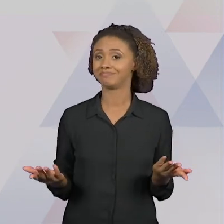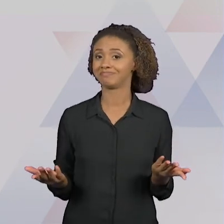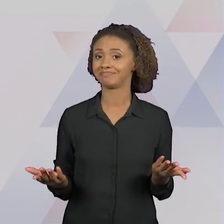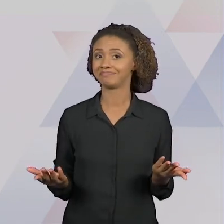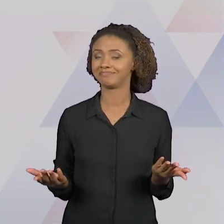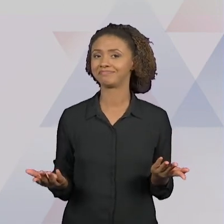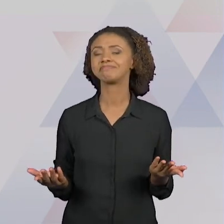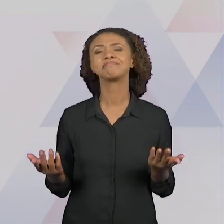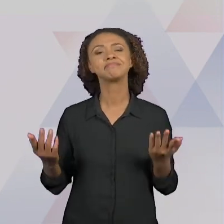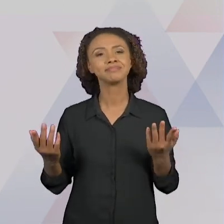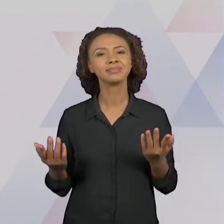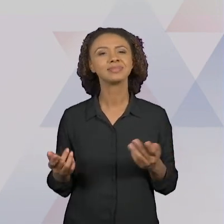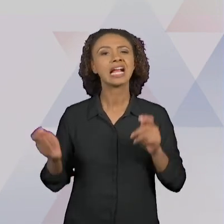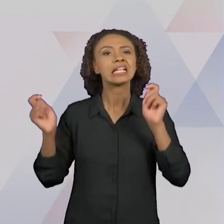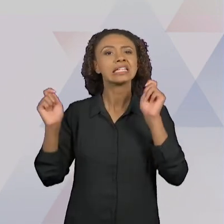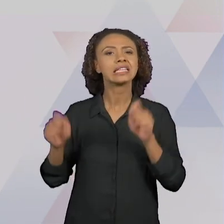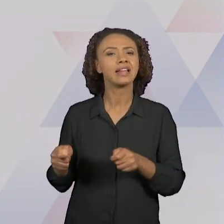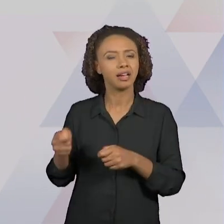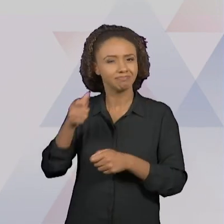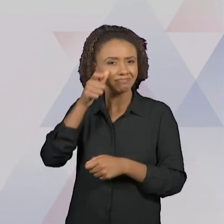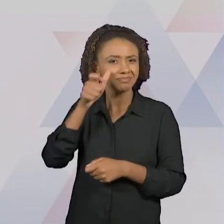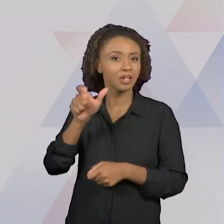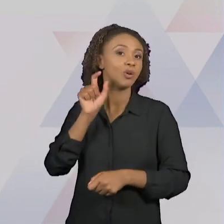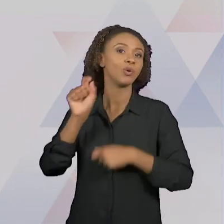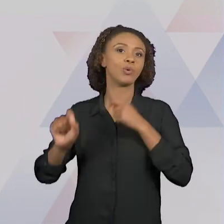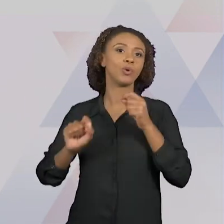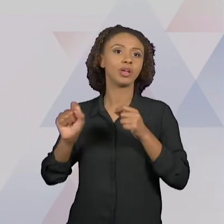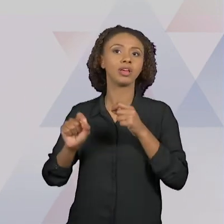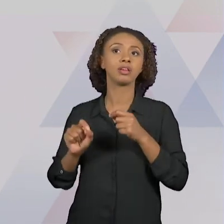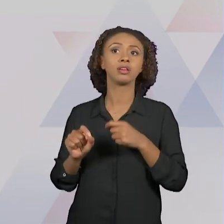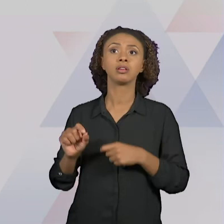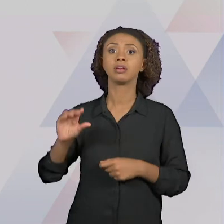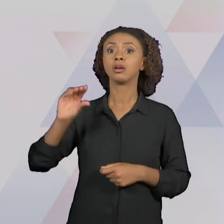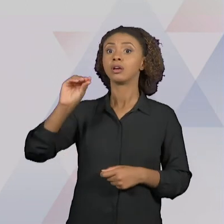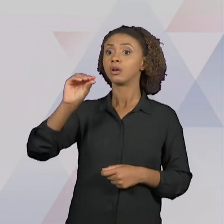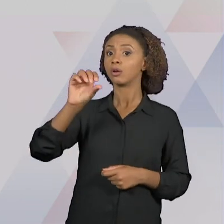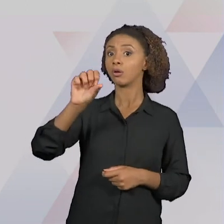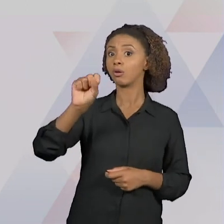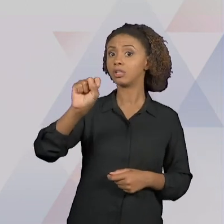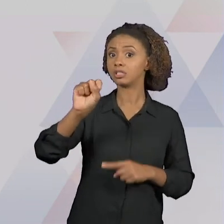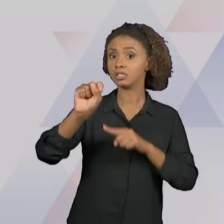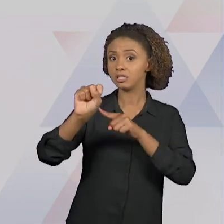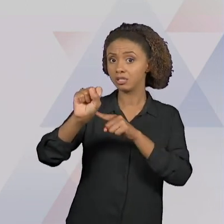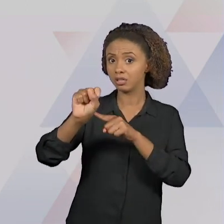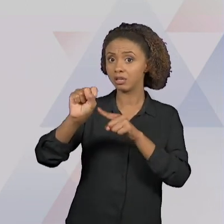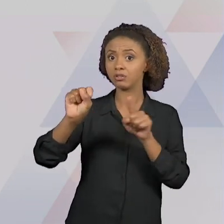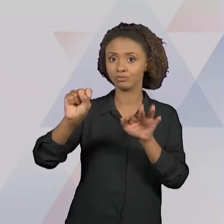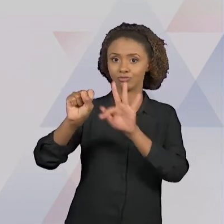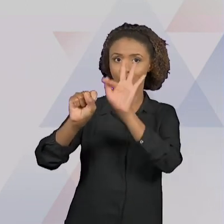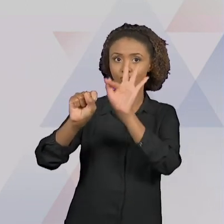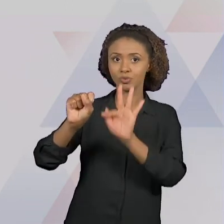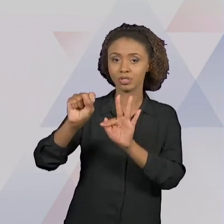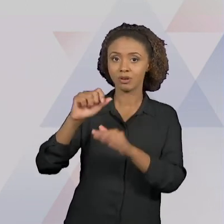ESCREVER, VEJAM QUE INTERESSANTE, A FUNÇÃO COSSENO, "F" DE "X" É FUNÇÃO COSSENO EM